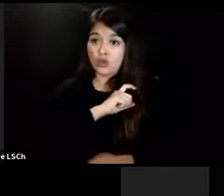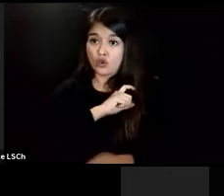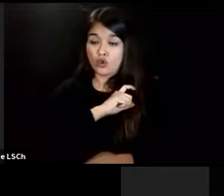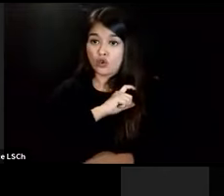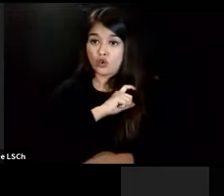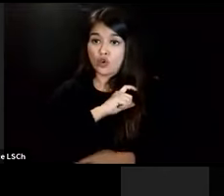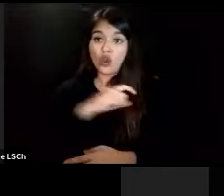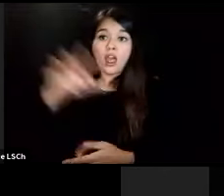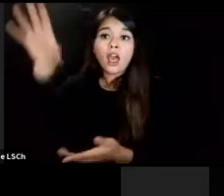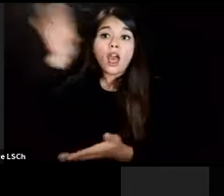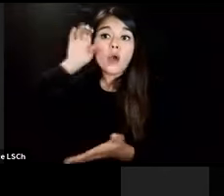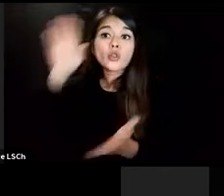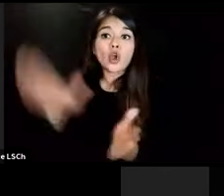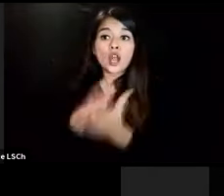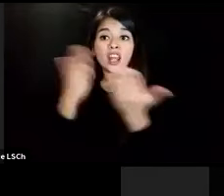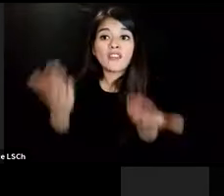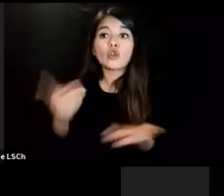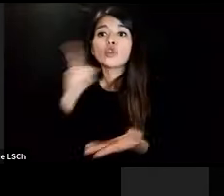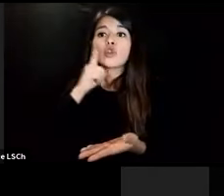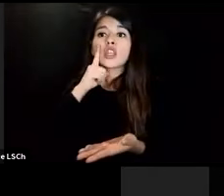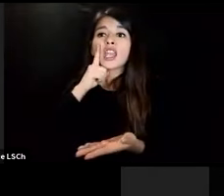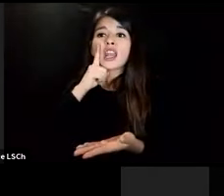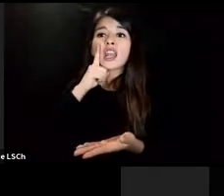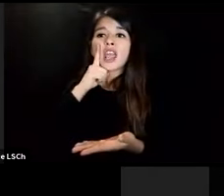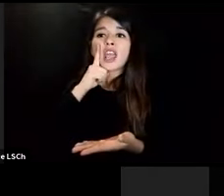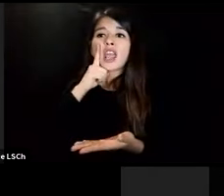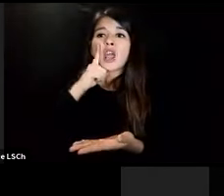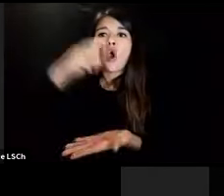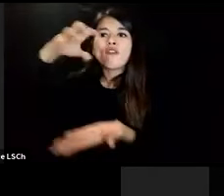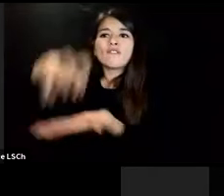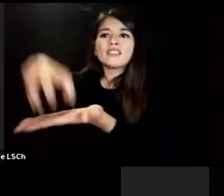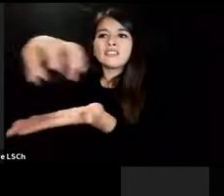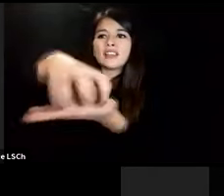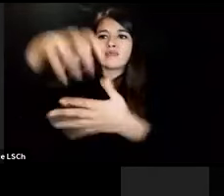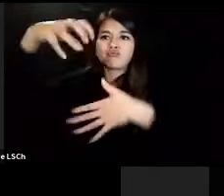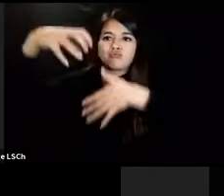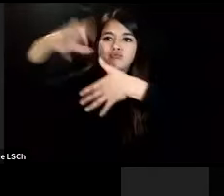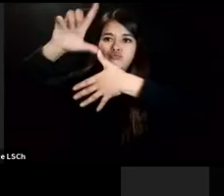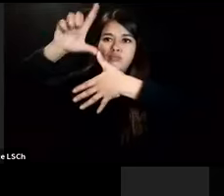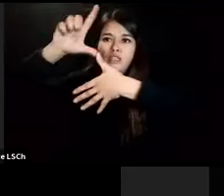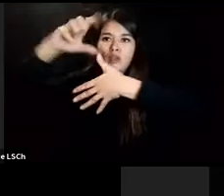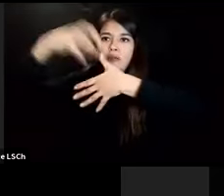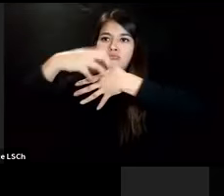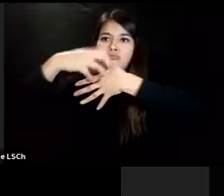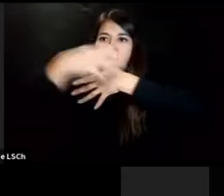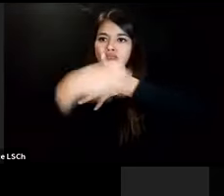oficinas en distintos lugares de latinoamérica y eso está generando también cada vez